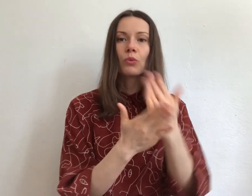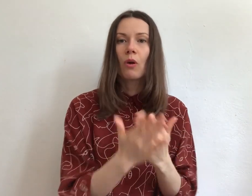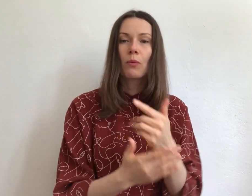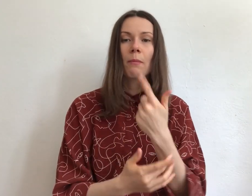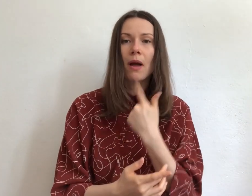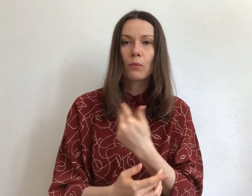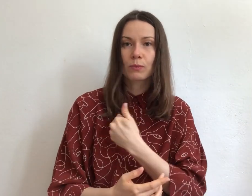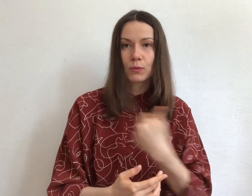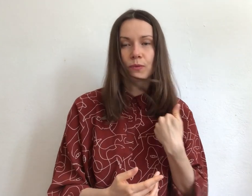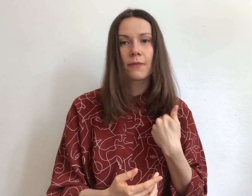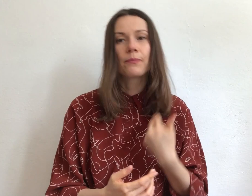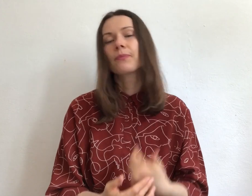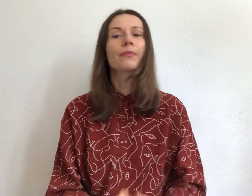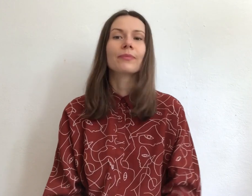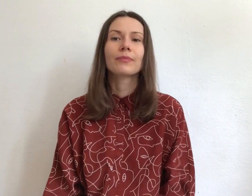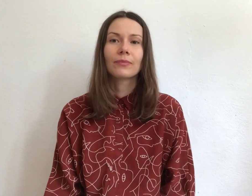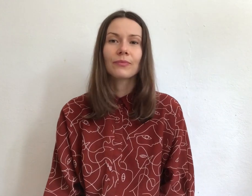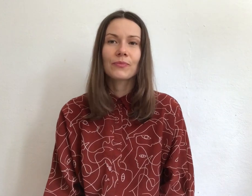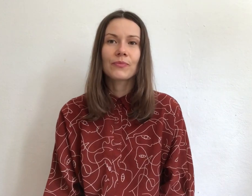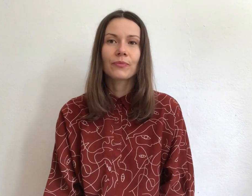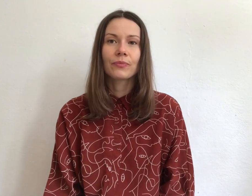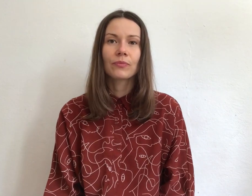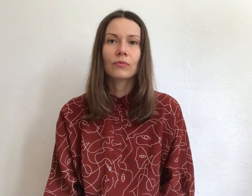i Polskiego Związku Głuchych w Oddziale Małopolskim.